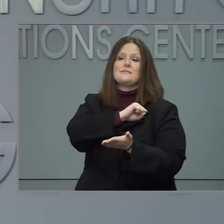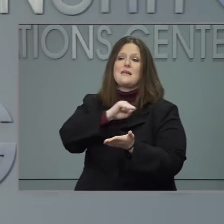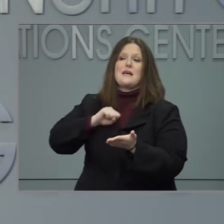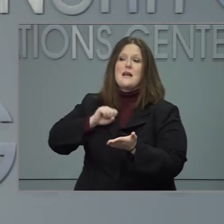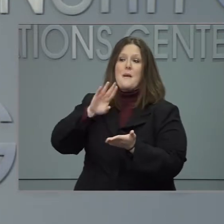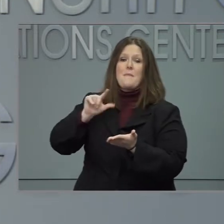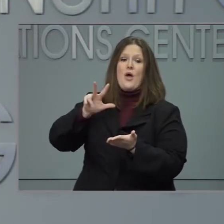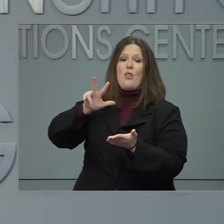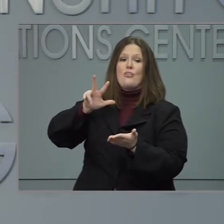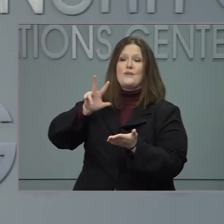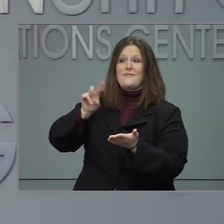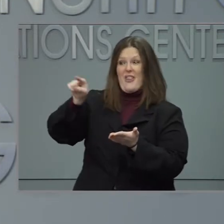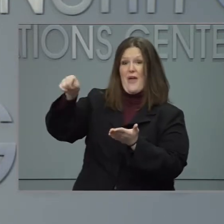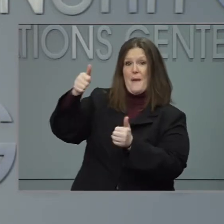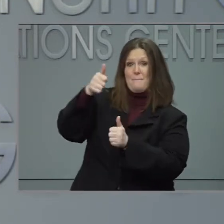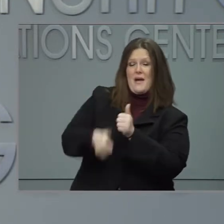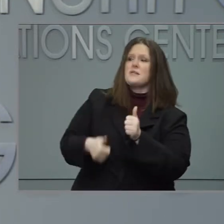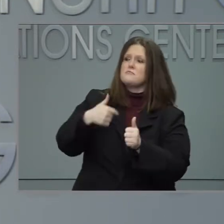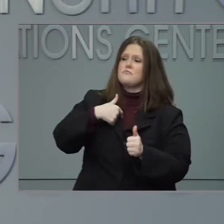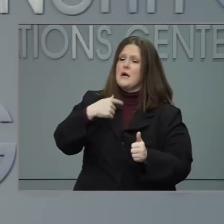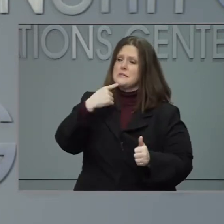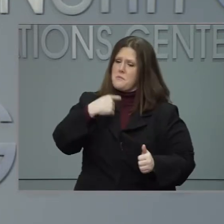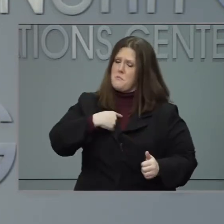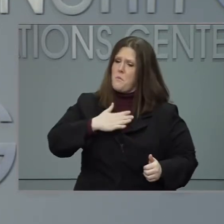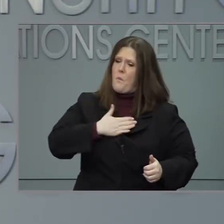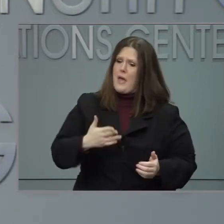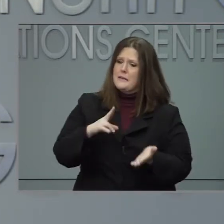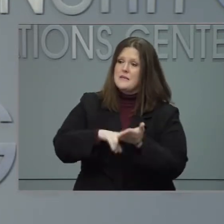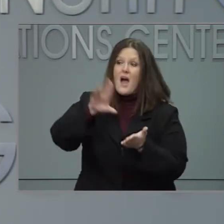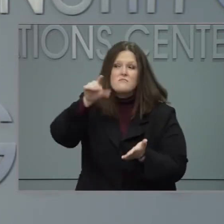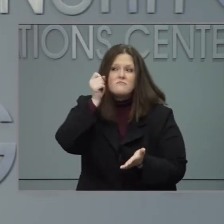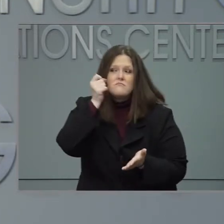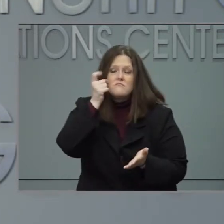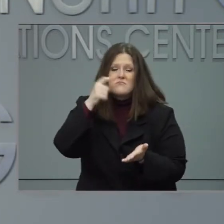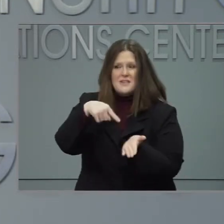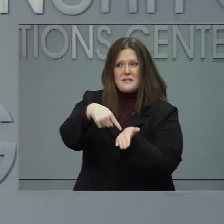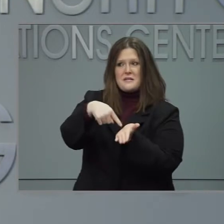Senado, la número treinta y siete que acaban de aprobar, exigiendo que los niños tengan